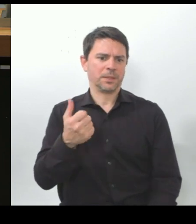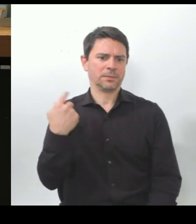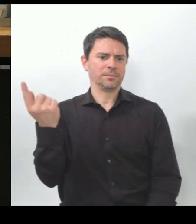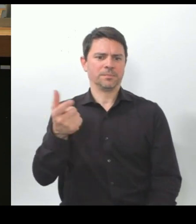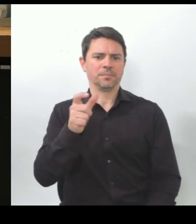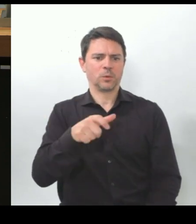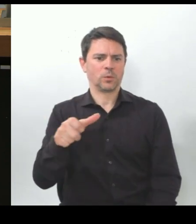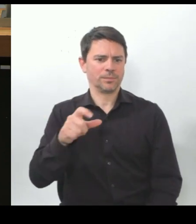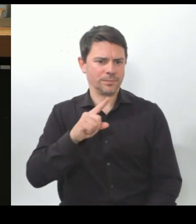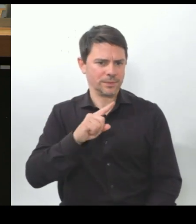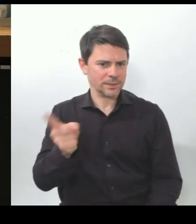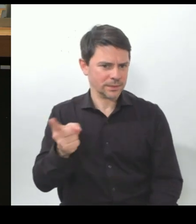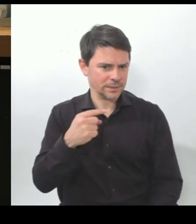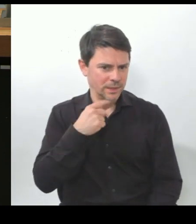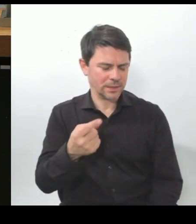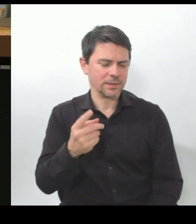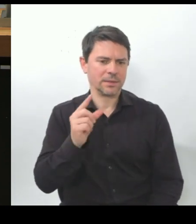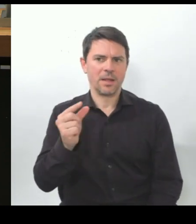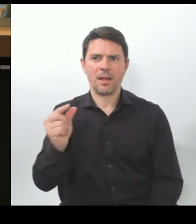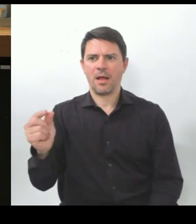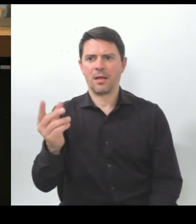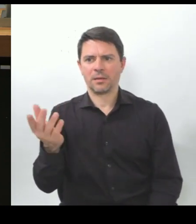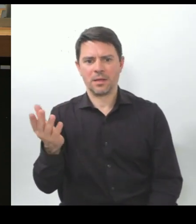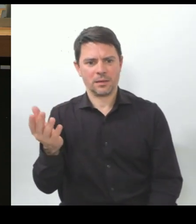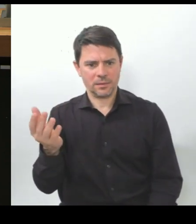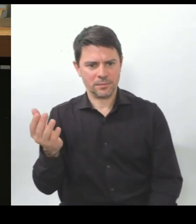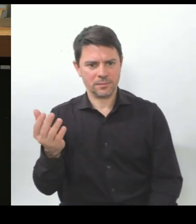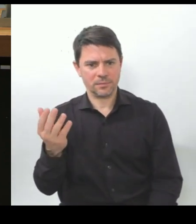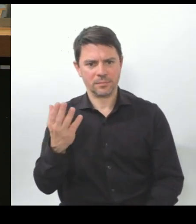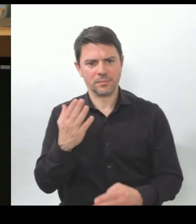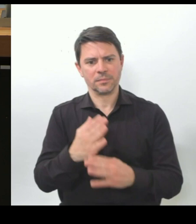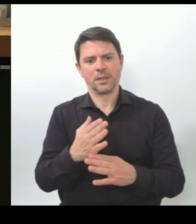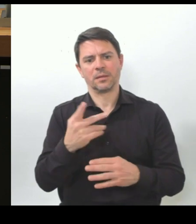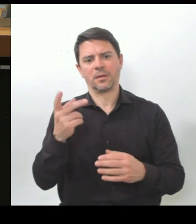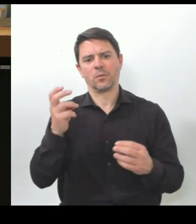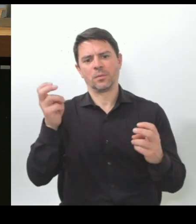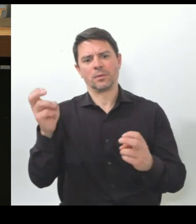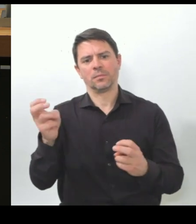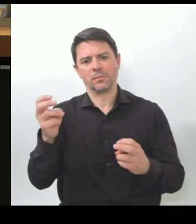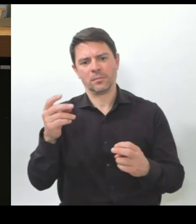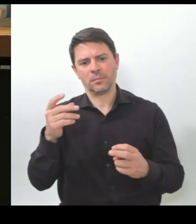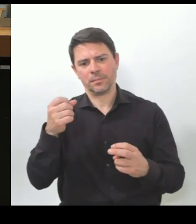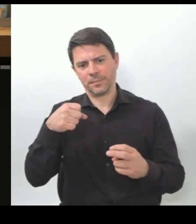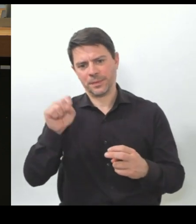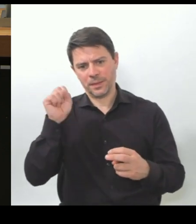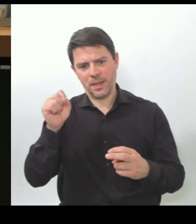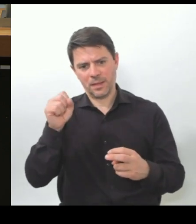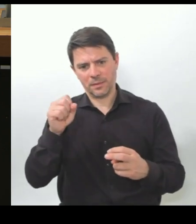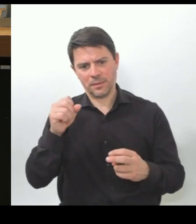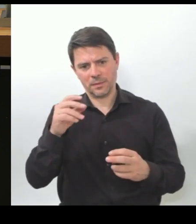Berlin und fehlt nur eine ganz kleine Lücke. Und die wird seit Jahrzehnten nicht bedient.